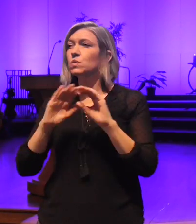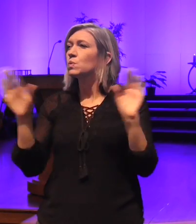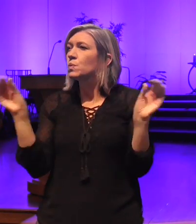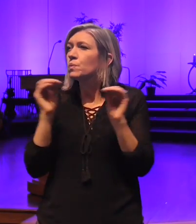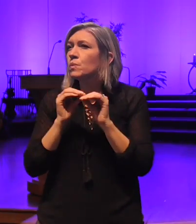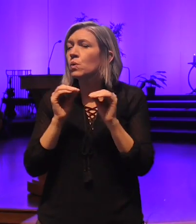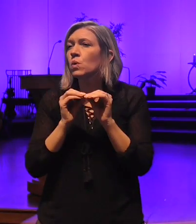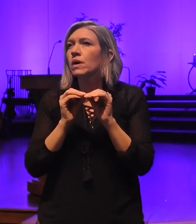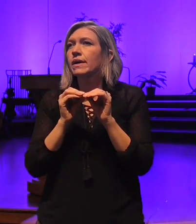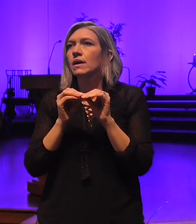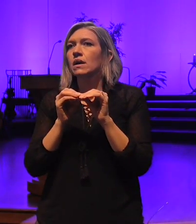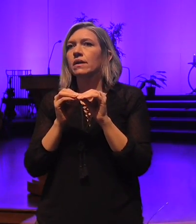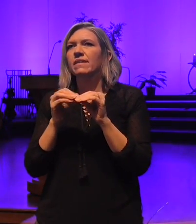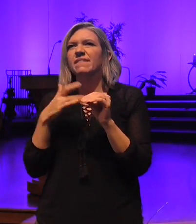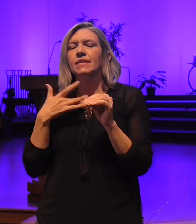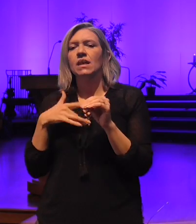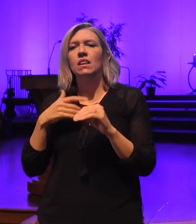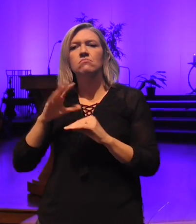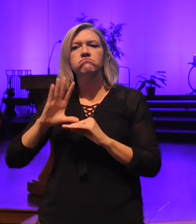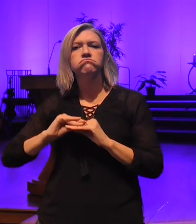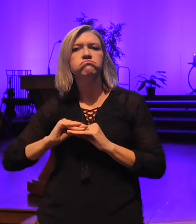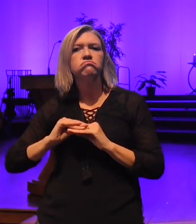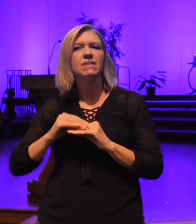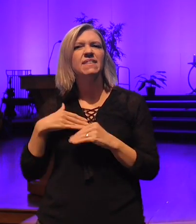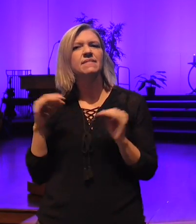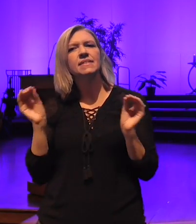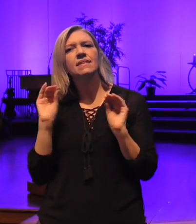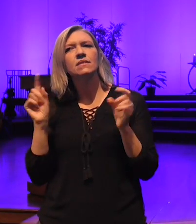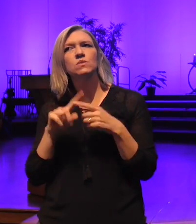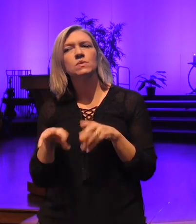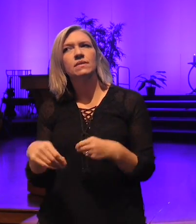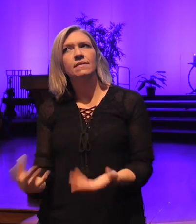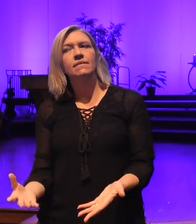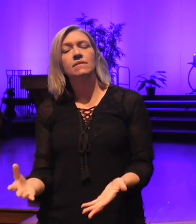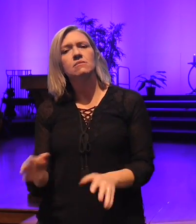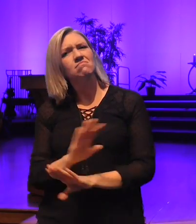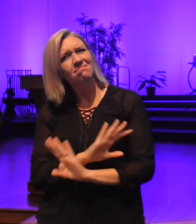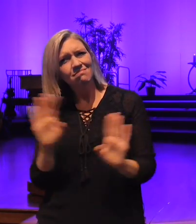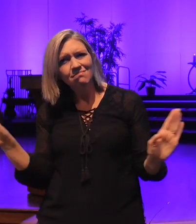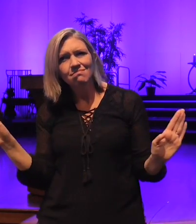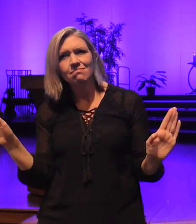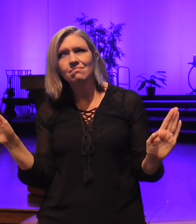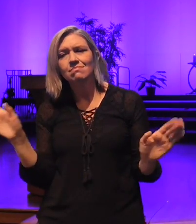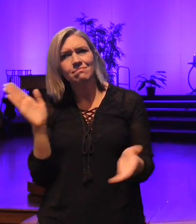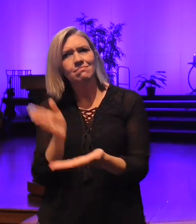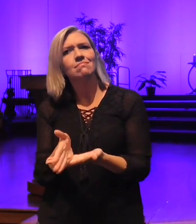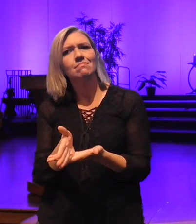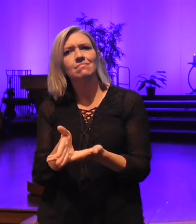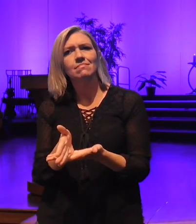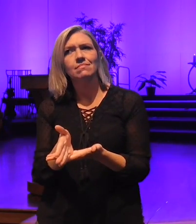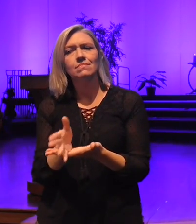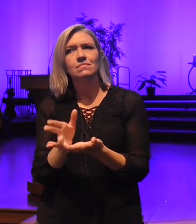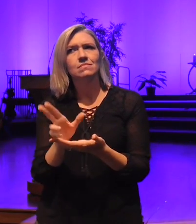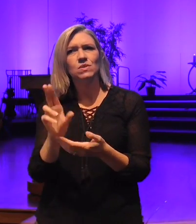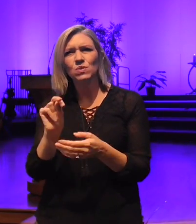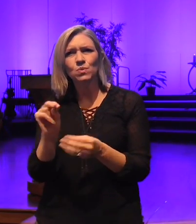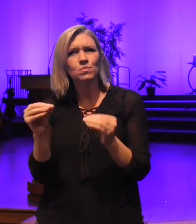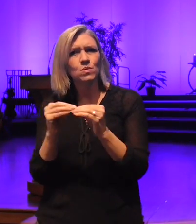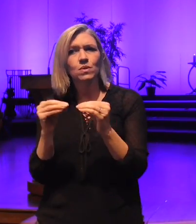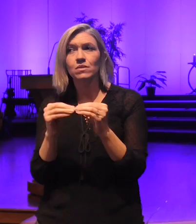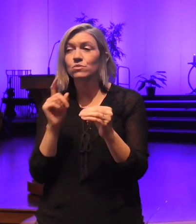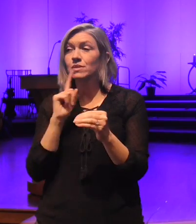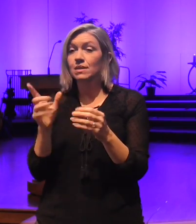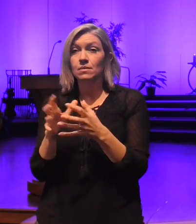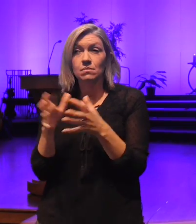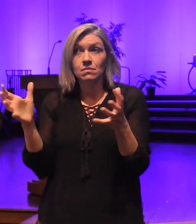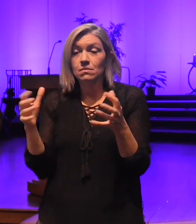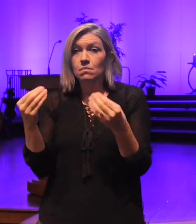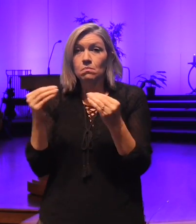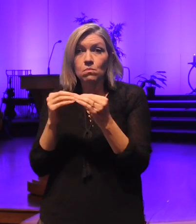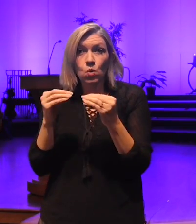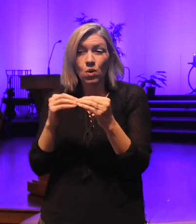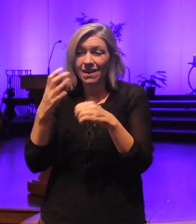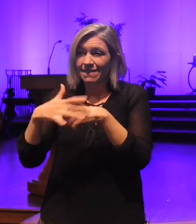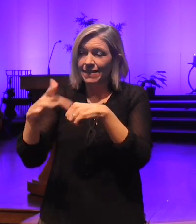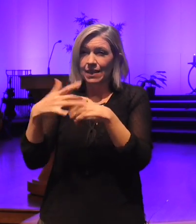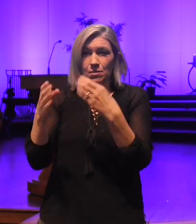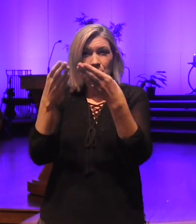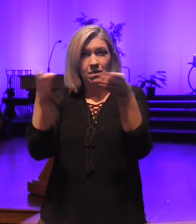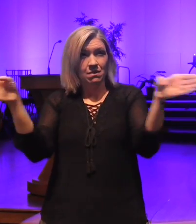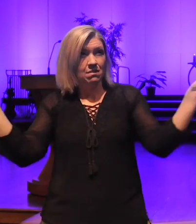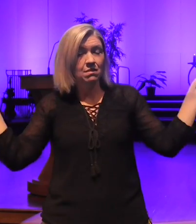ya no me queda nada para dar no más no más hay mucho más disponible pero tenemos que salir